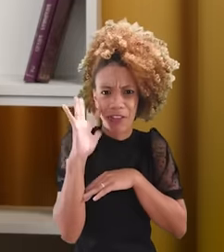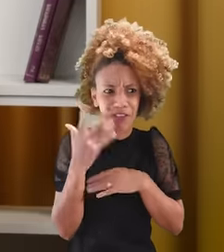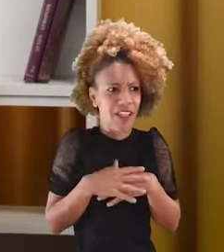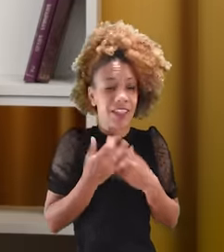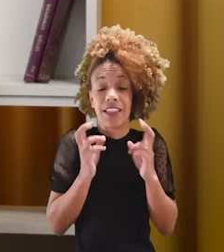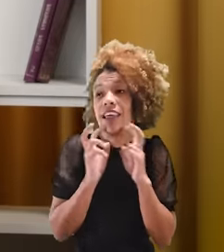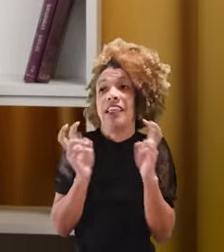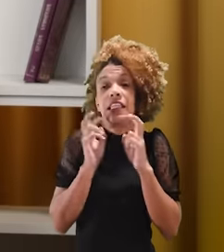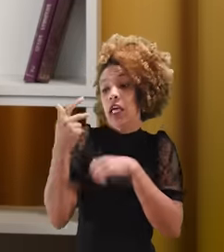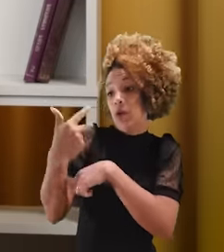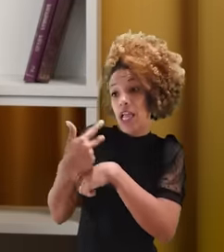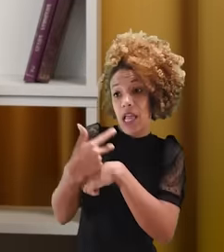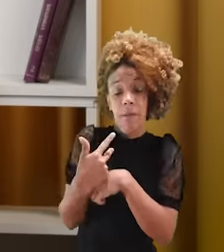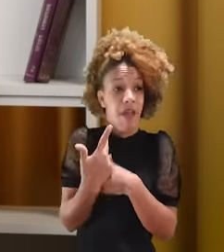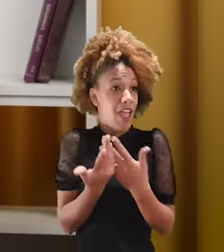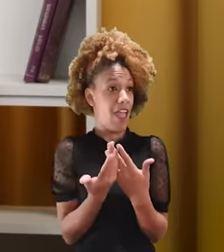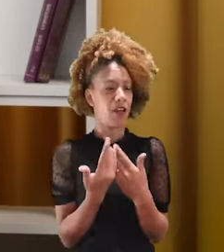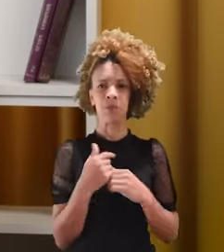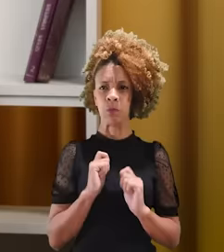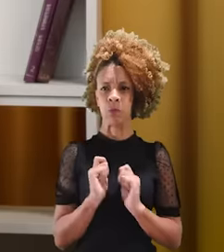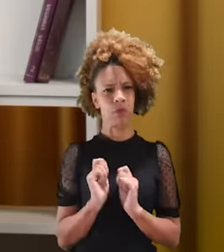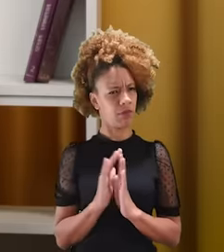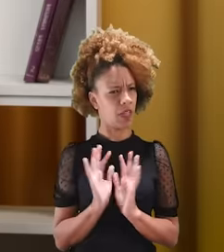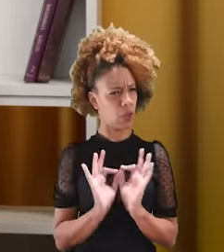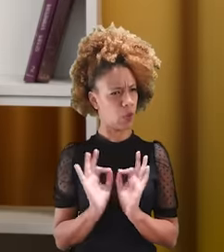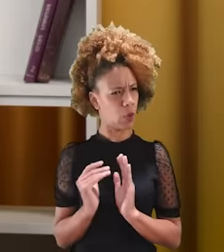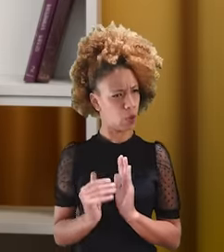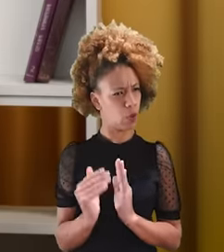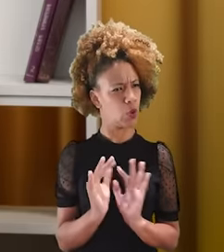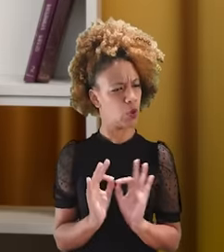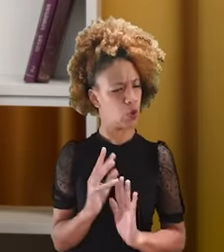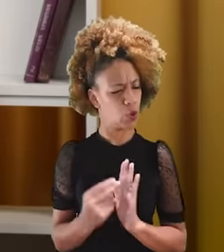gritar com a câmera ela falou ele é contido até agora ele vai ser contido durante todo o projeto